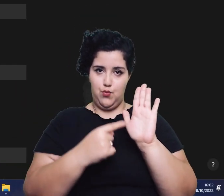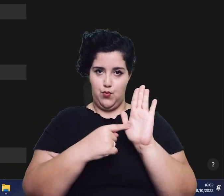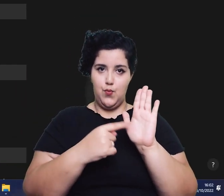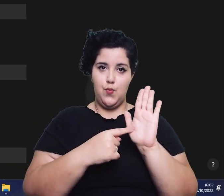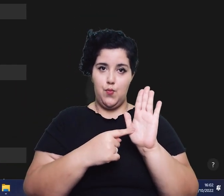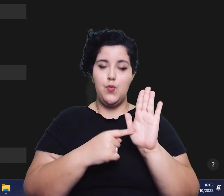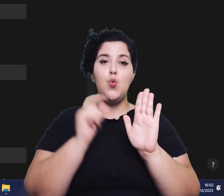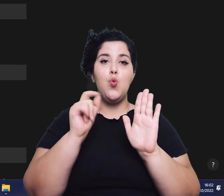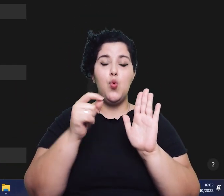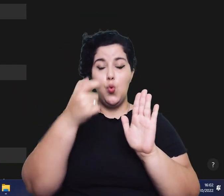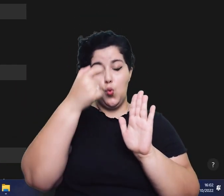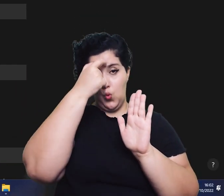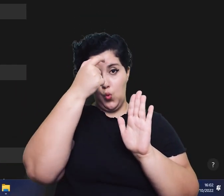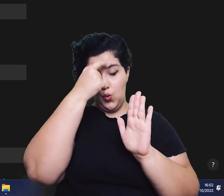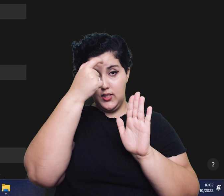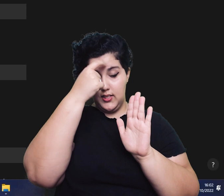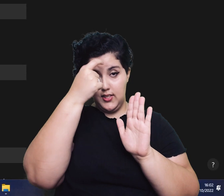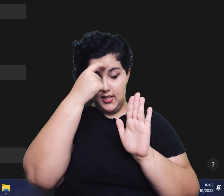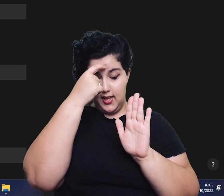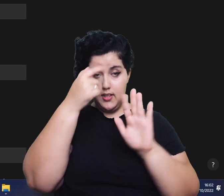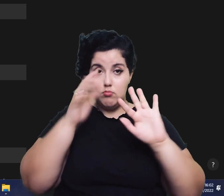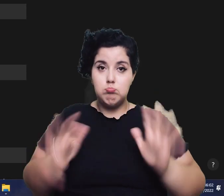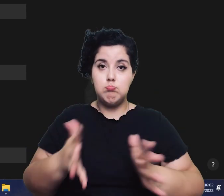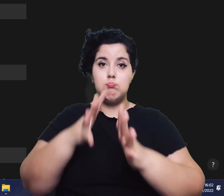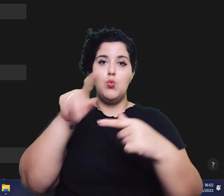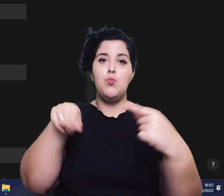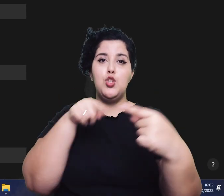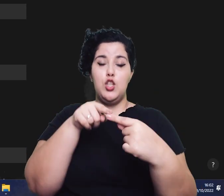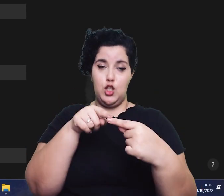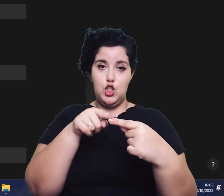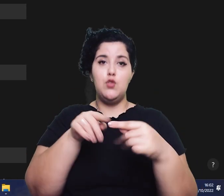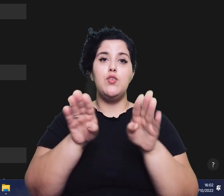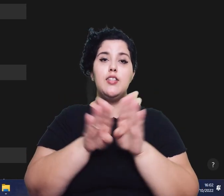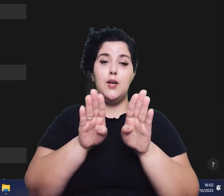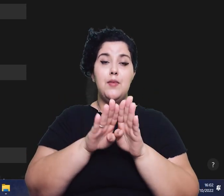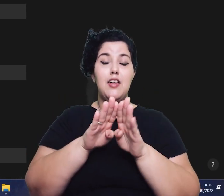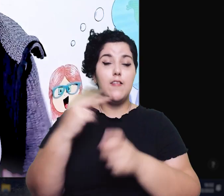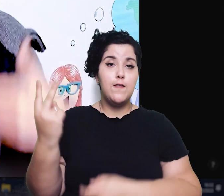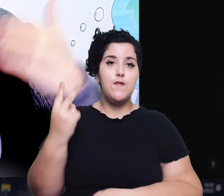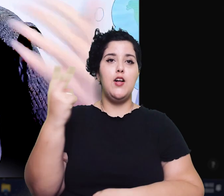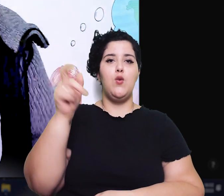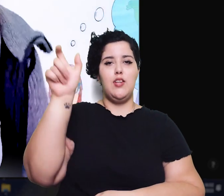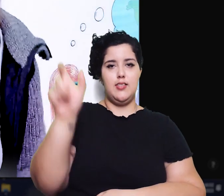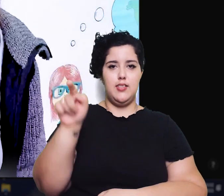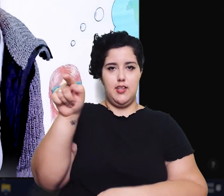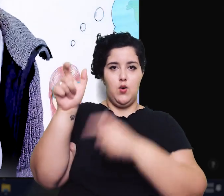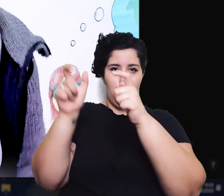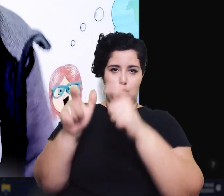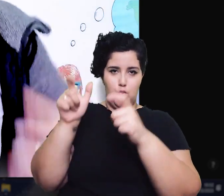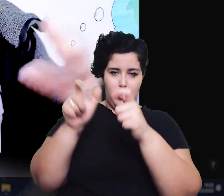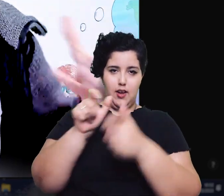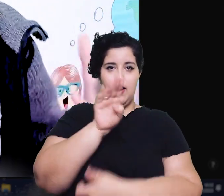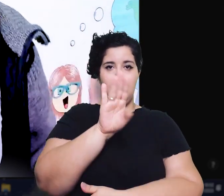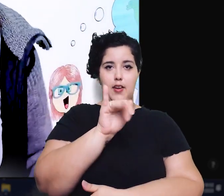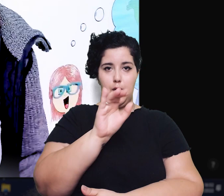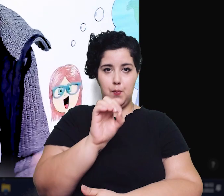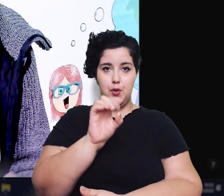projeto foi “Gerar conscientização sobre a Amazônia ao apresentar sua riqueza em detalhes”. Ou seja, quando eu vi todas aquelas coisas sobre biodiversidade,